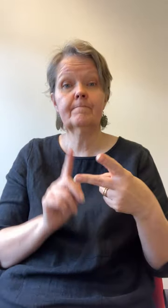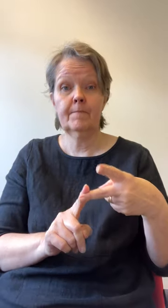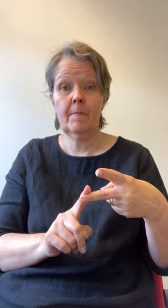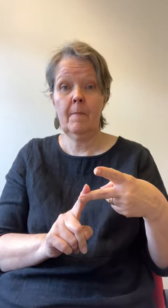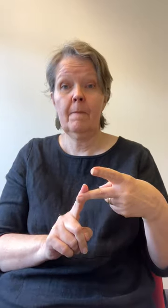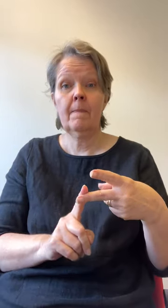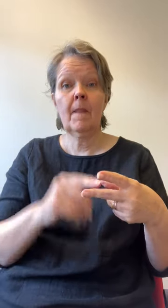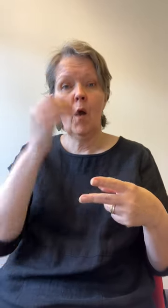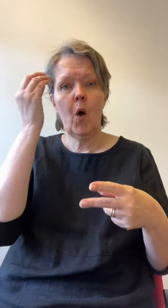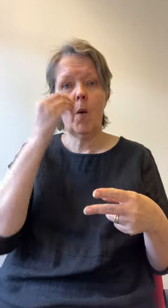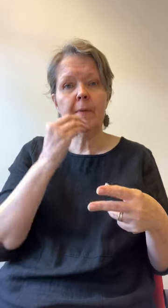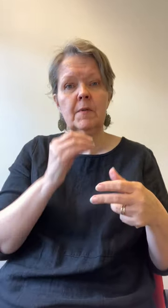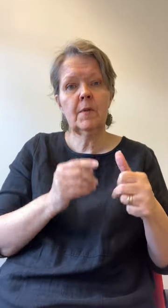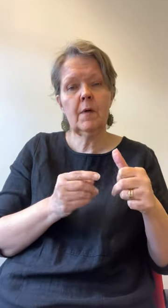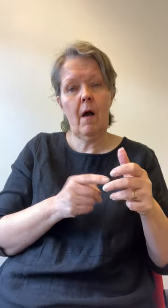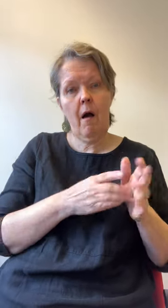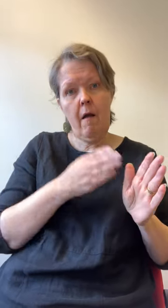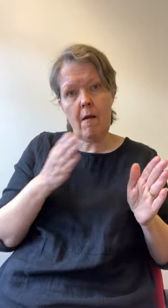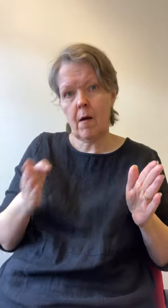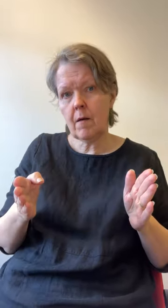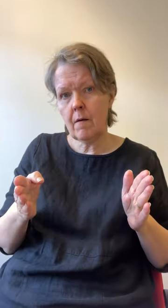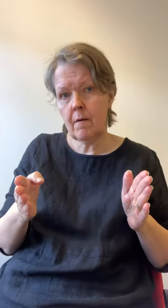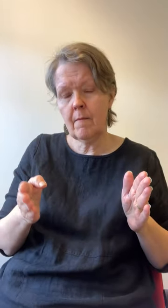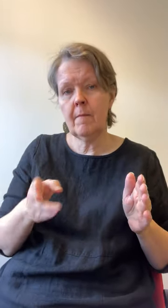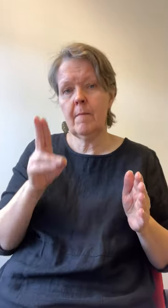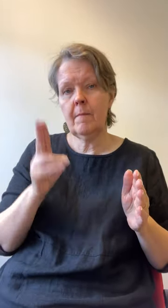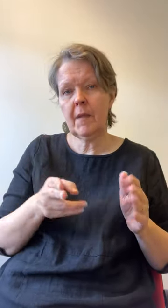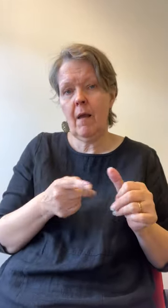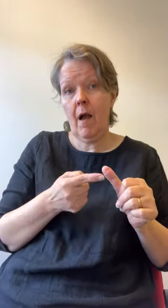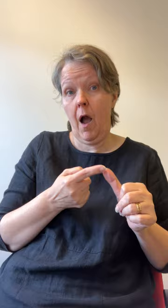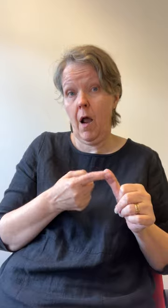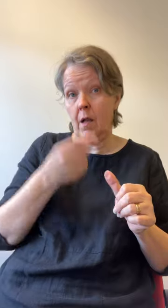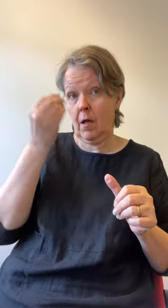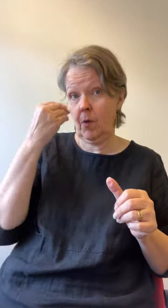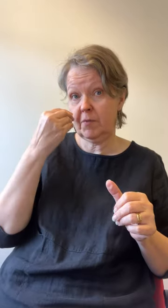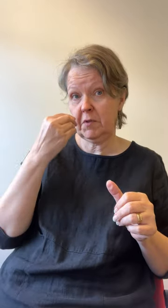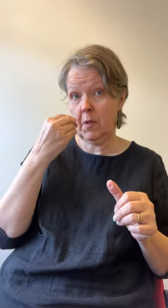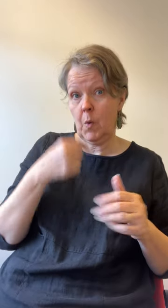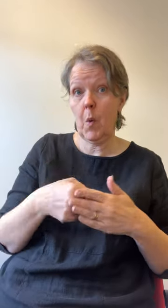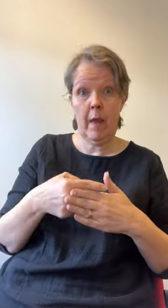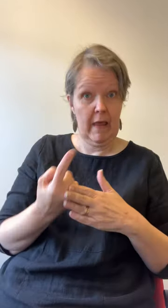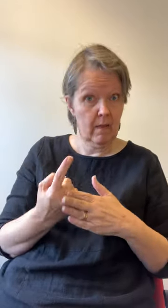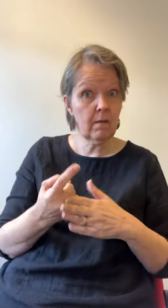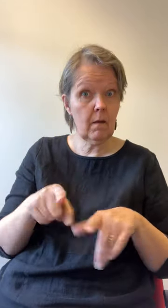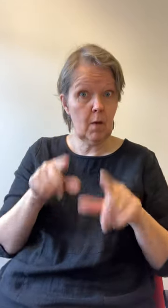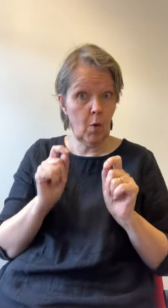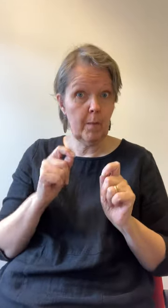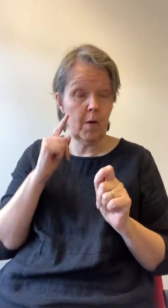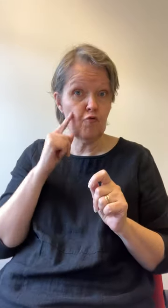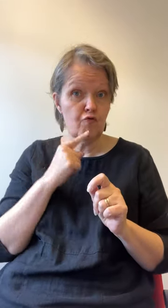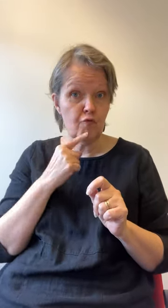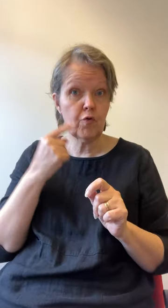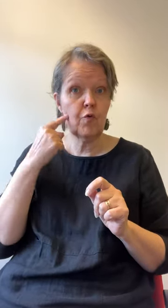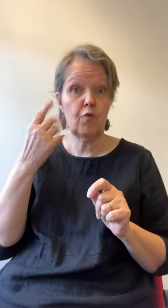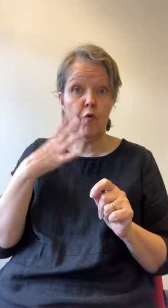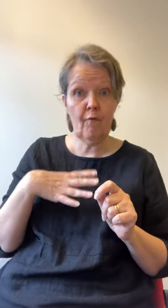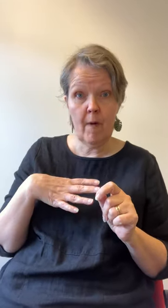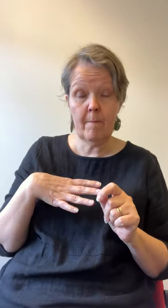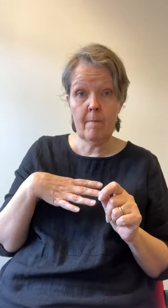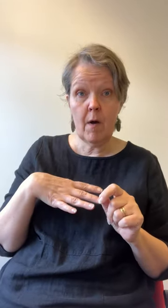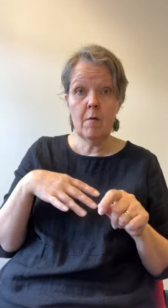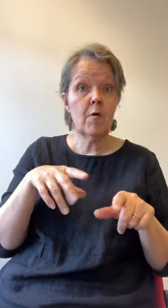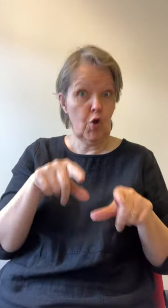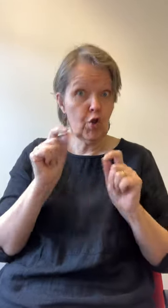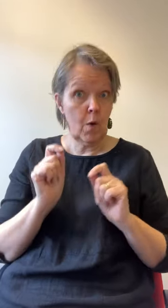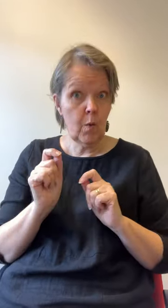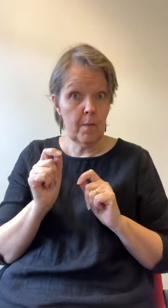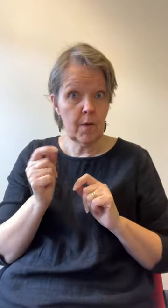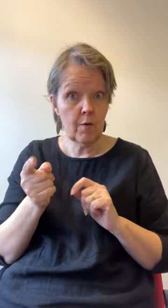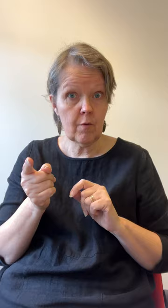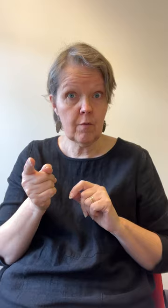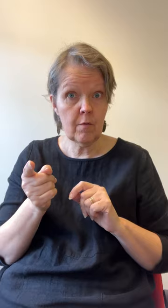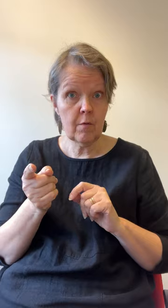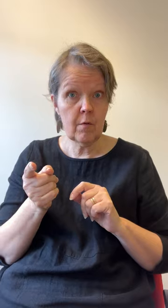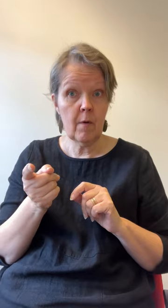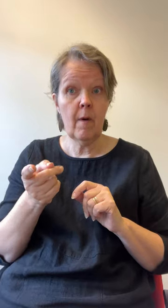2. Opintojen aikana: Miten kuurous, kuulovammaisuus tai viittomakielen käyttö otettiin huomioon, kun opinnot alkoivat?